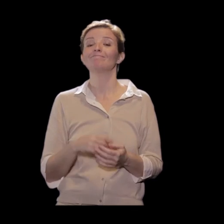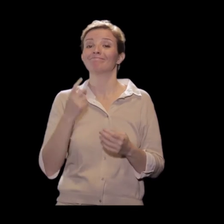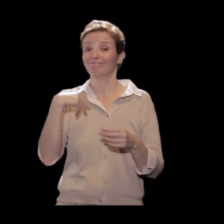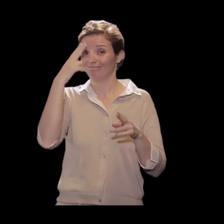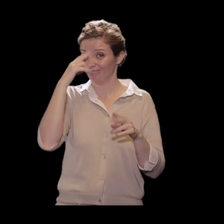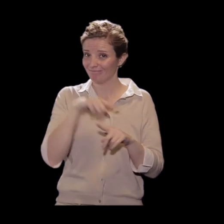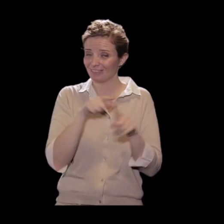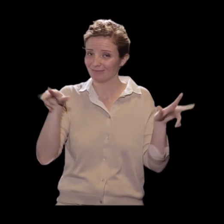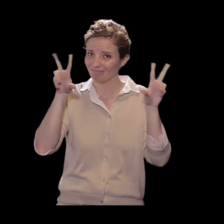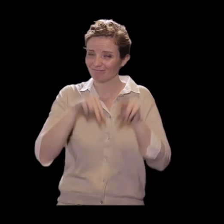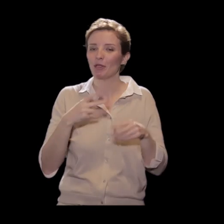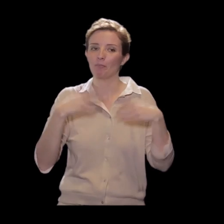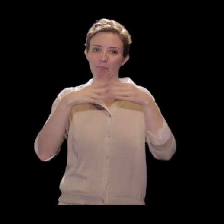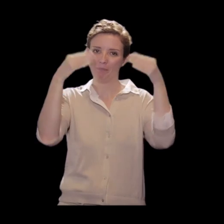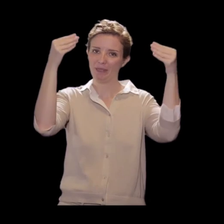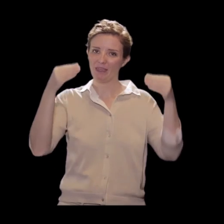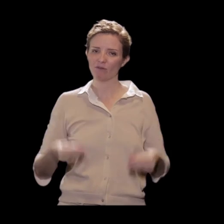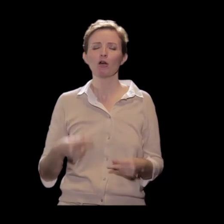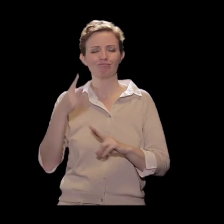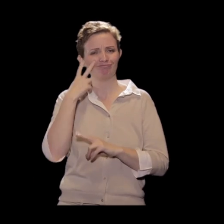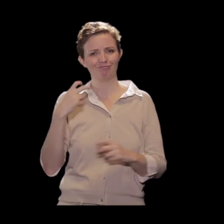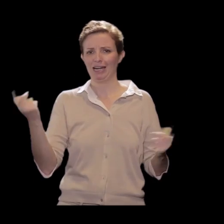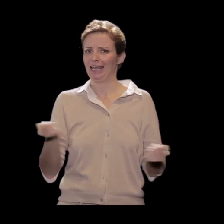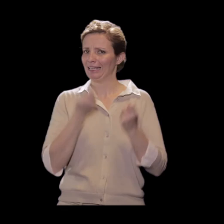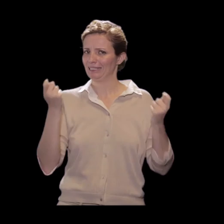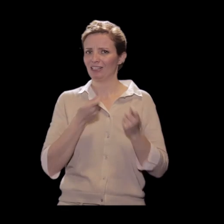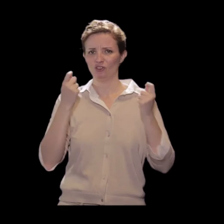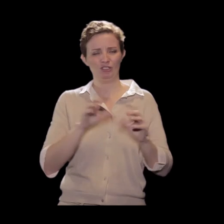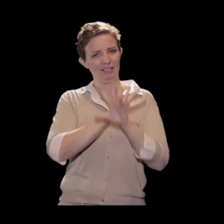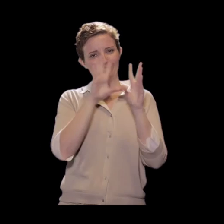Nella piattaforma potete trovare gli esercizi